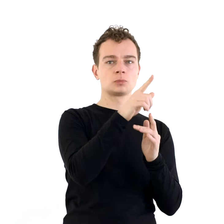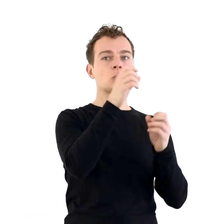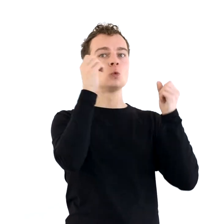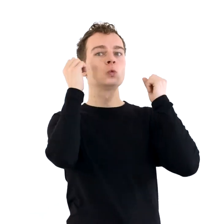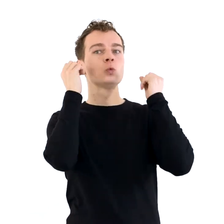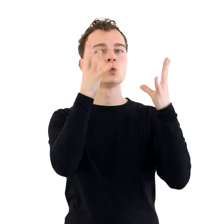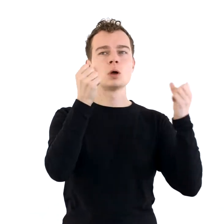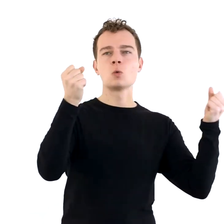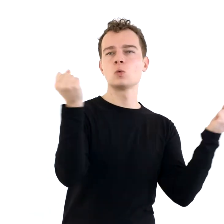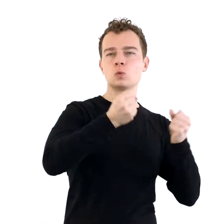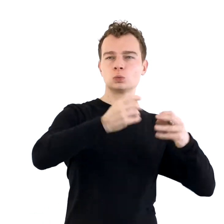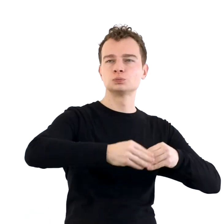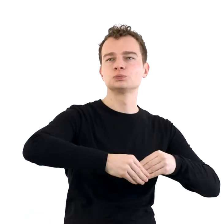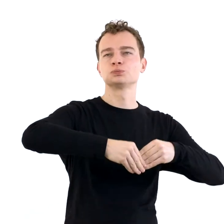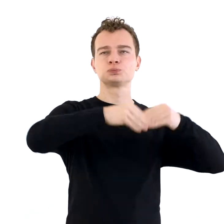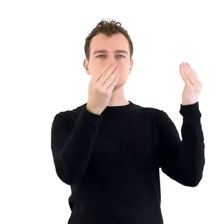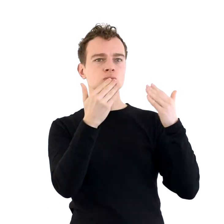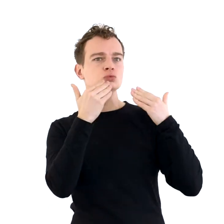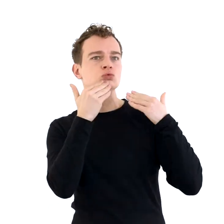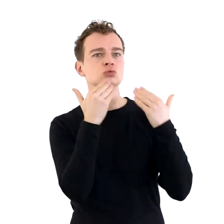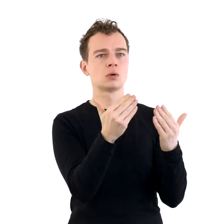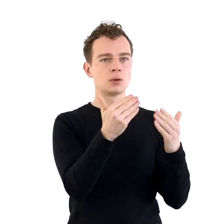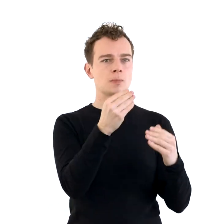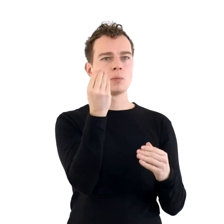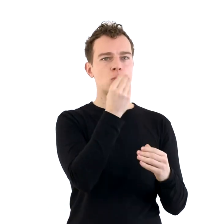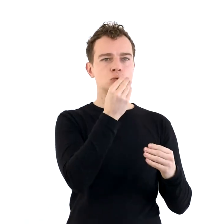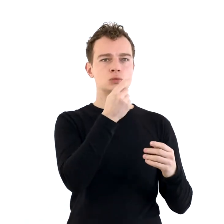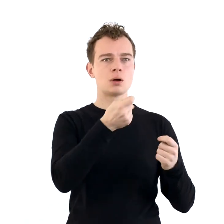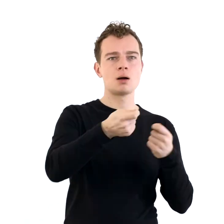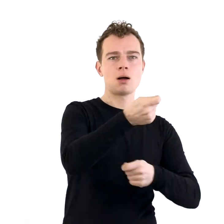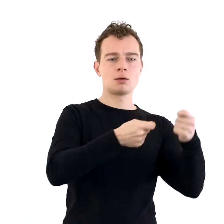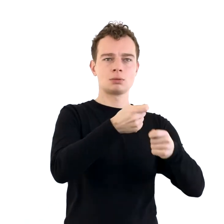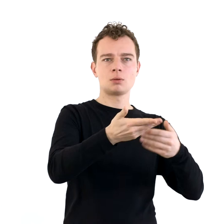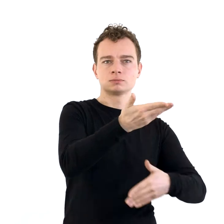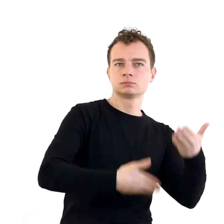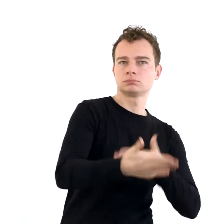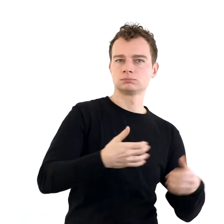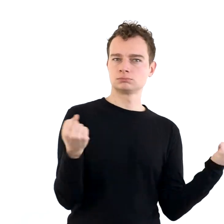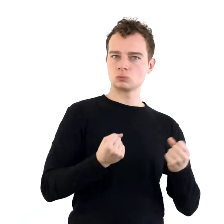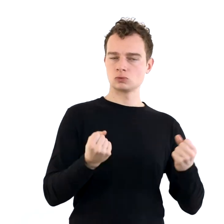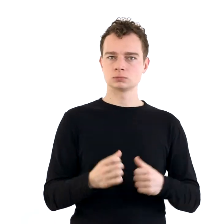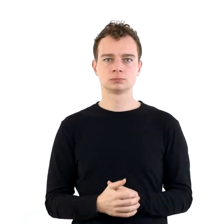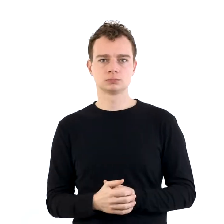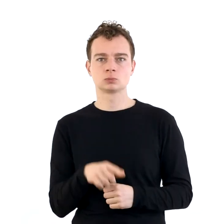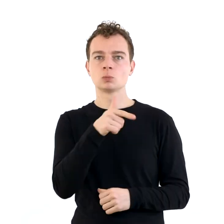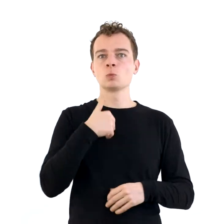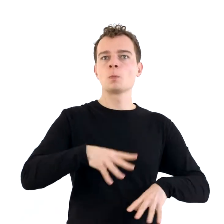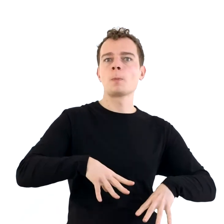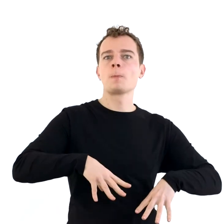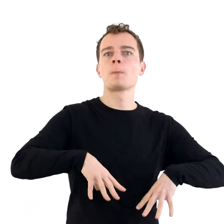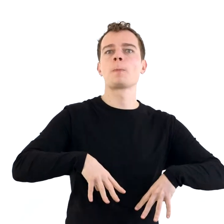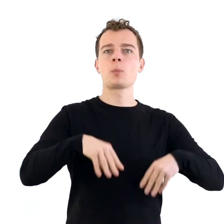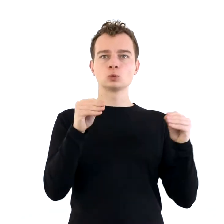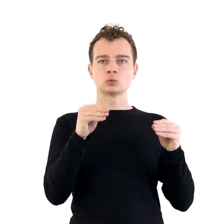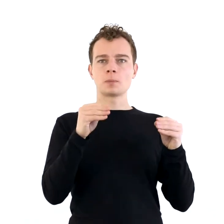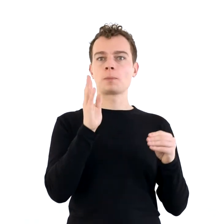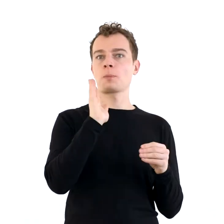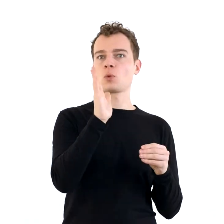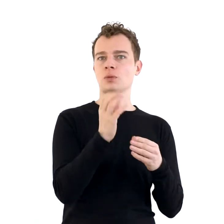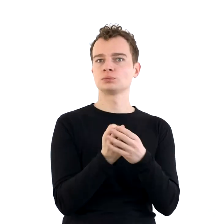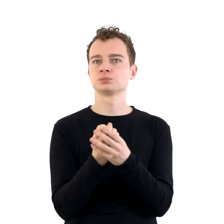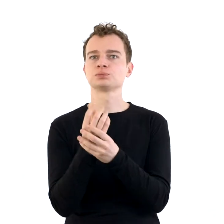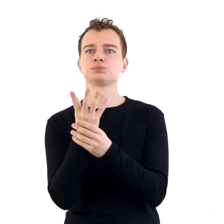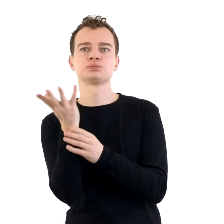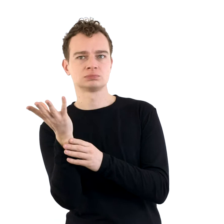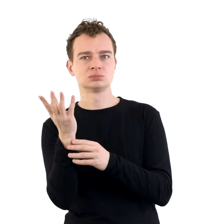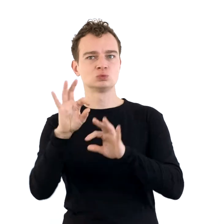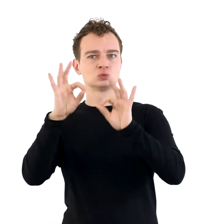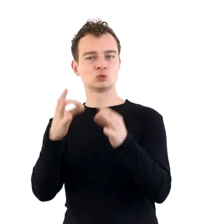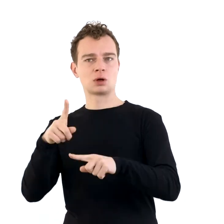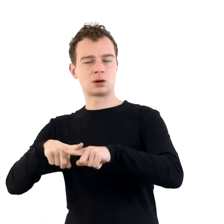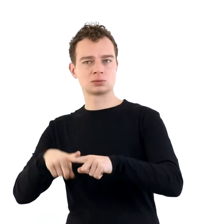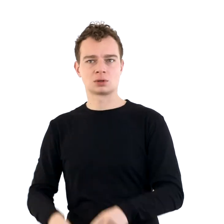ze względu na bogatą wymianę handlową morską stała się początkiem późniejszego rozkwitu sztuki greckiej.